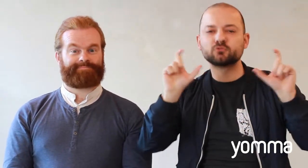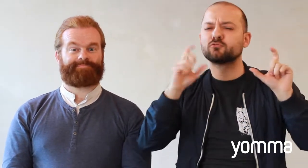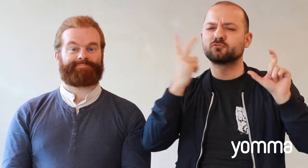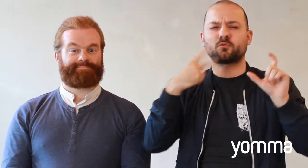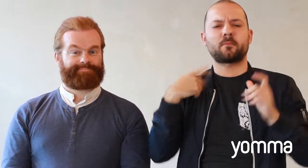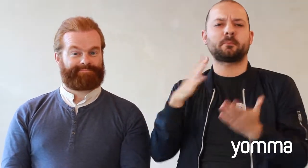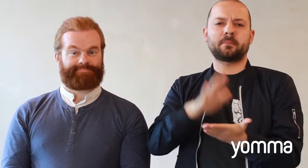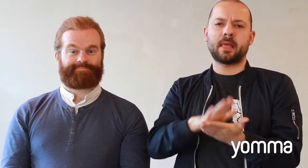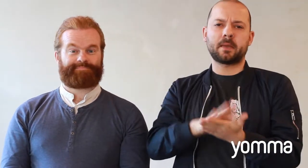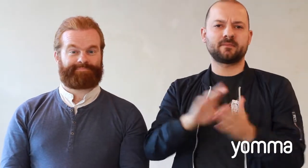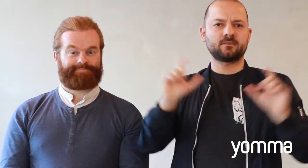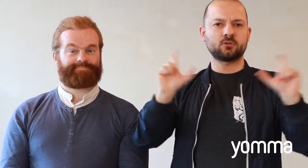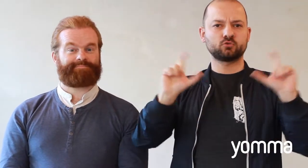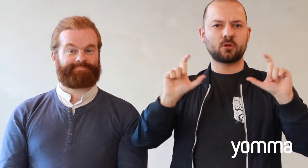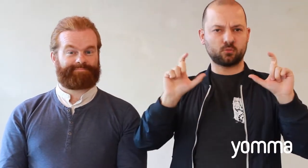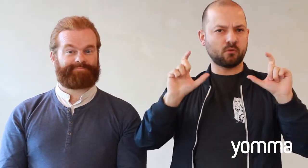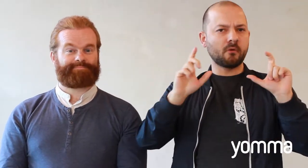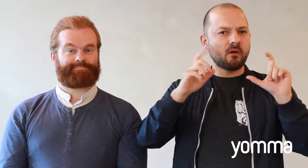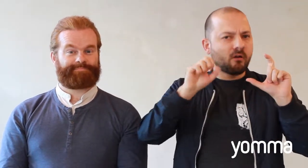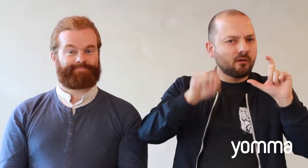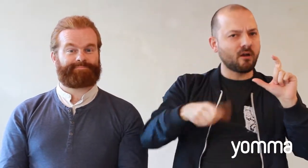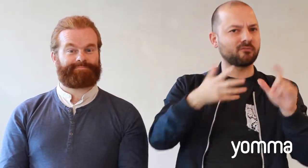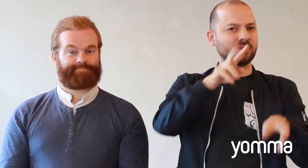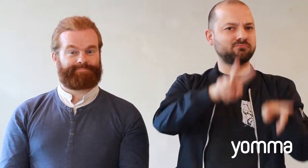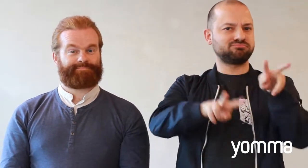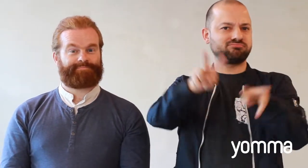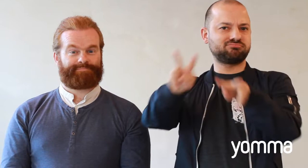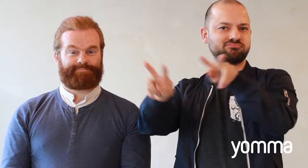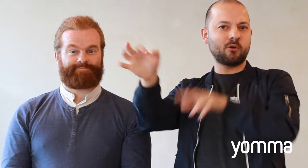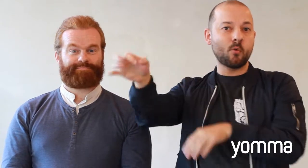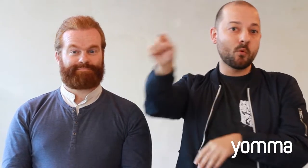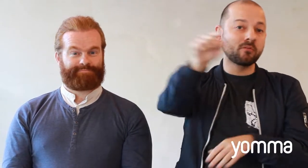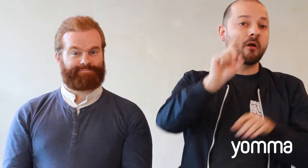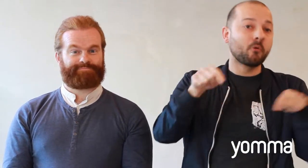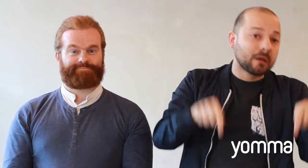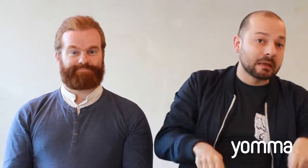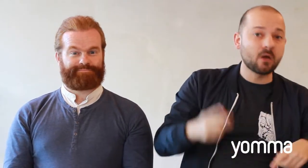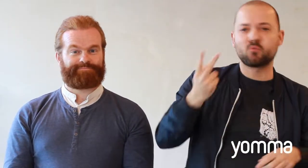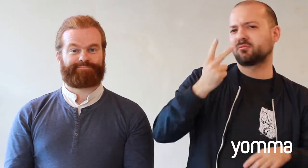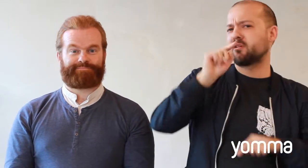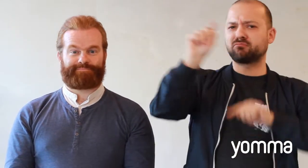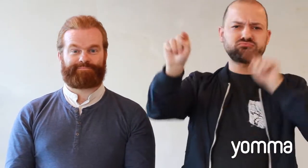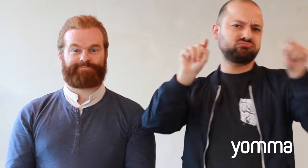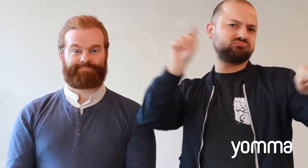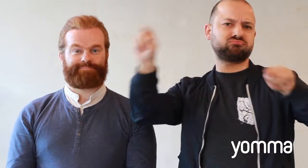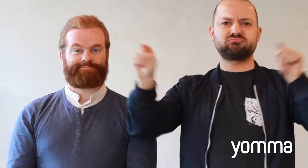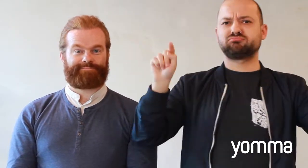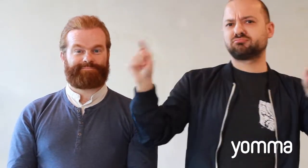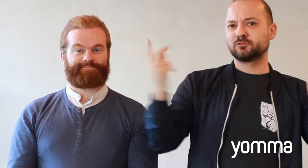Wir bleiben aber dabei, Veranstaltungen zu machen, die an unterschiedlichen Orten oder auch hier im neuen Raum durchgeführt werden.